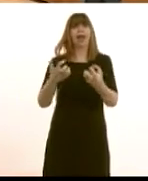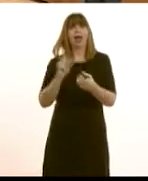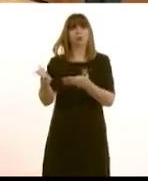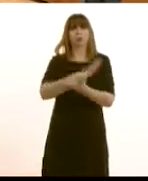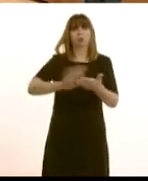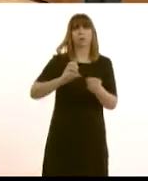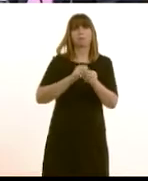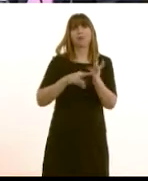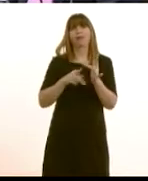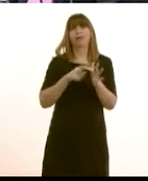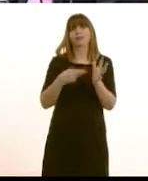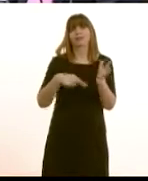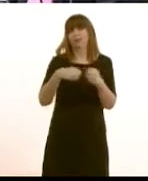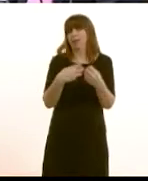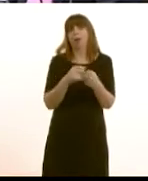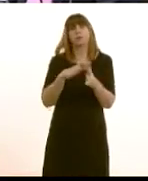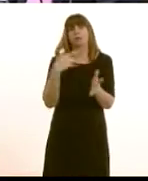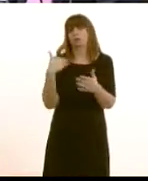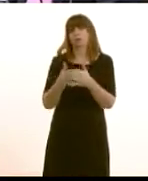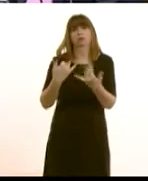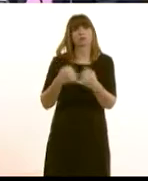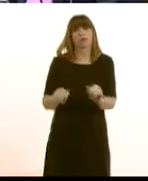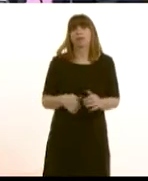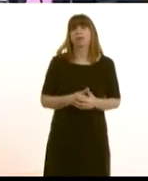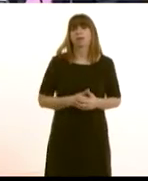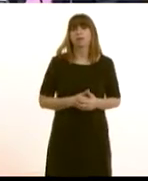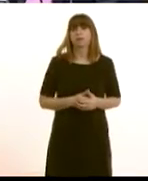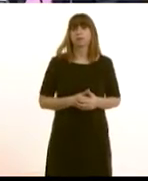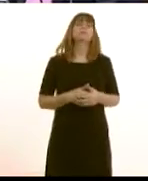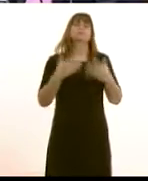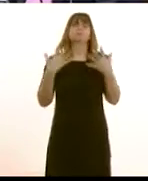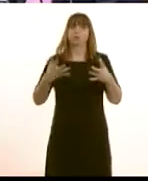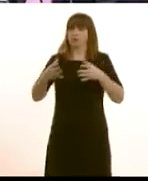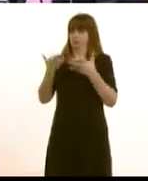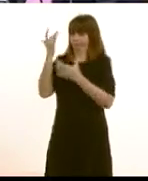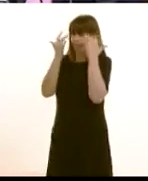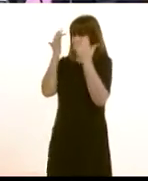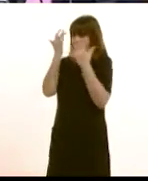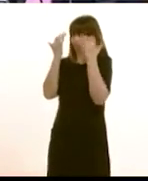ei ystyried ar hyn o bryd. Beth rydym yn ei wybod yw nad yw difa moch daear yn cael effaith.